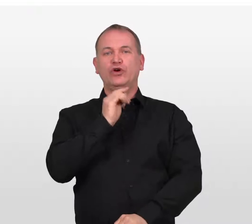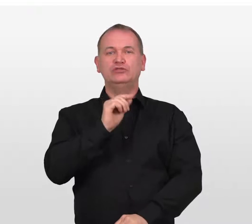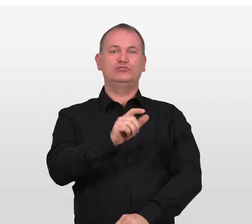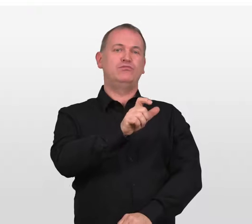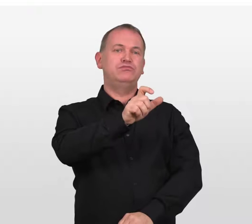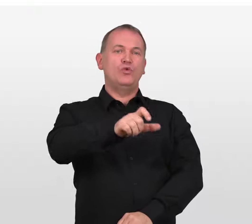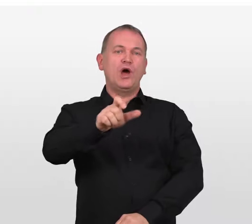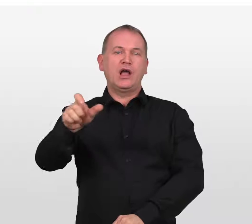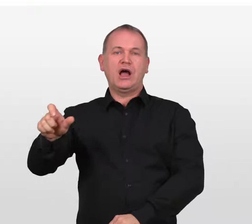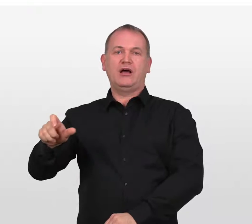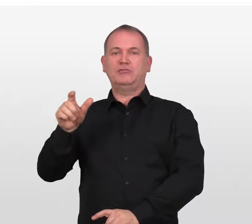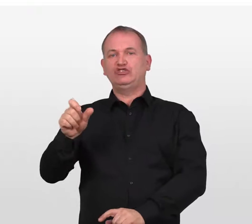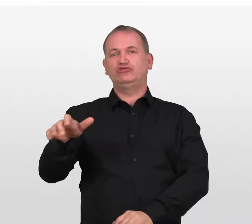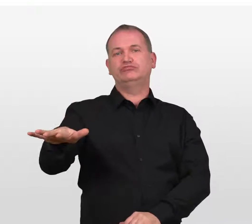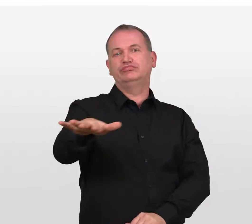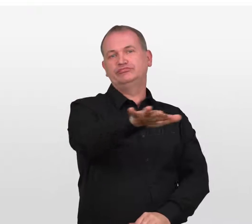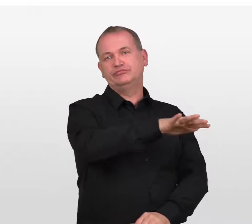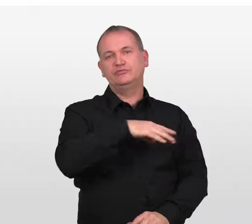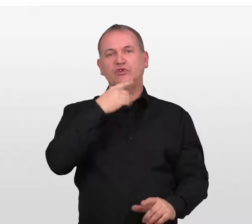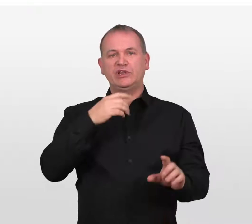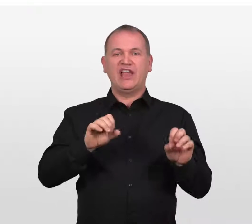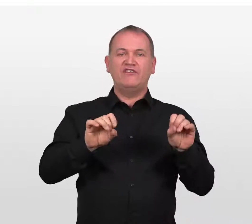Dabei werden Bürgerinnen und Bürger darüber informiert,